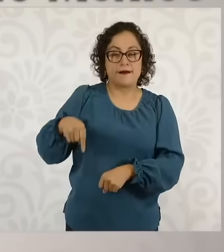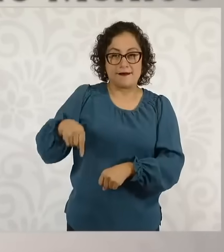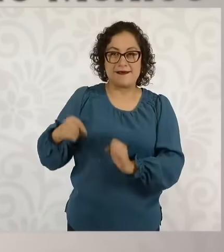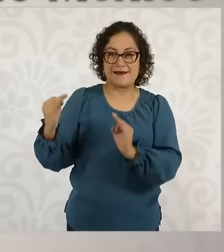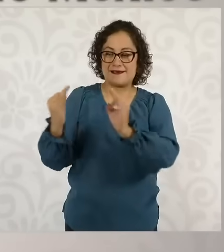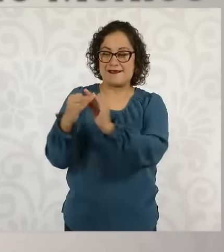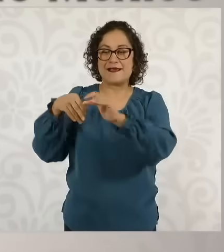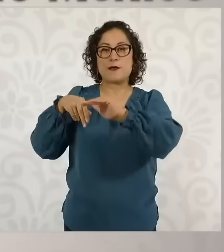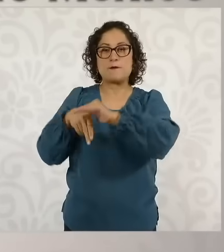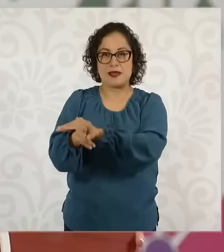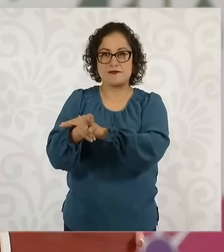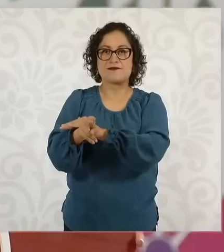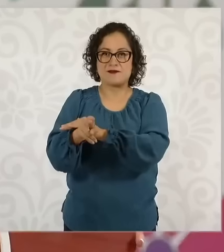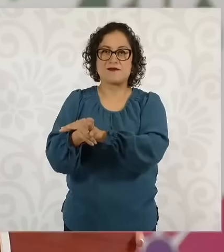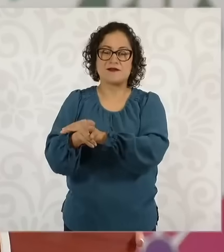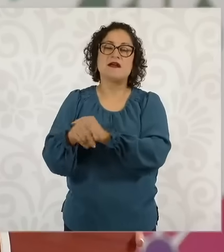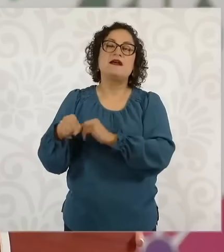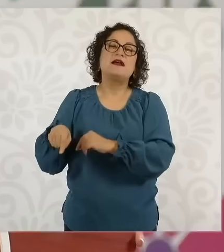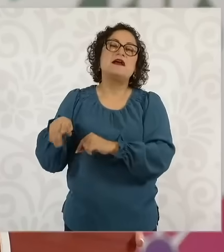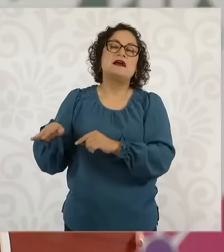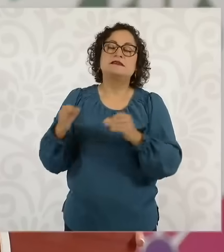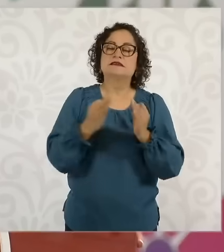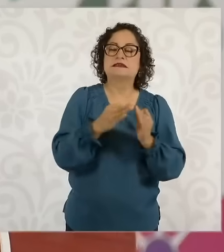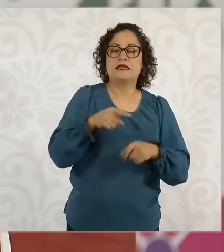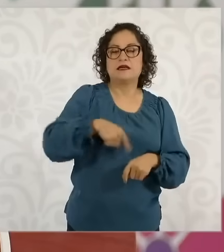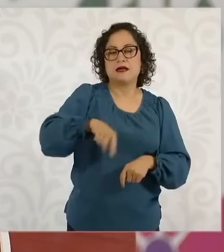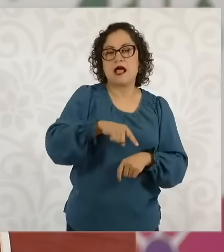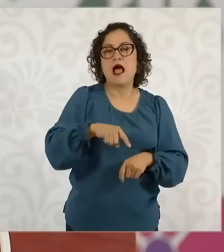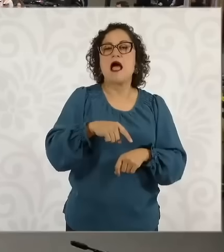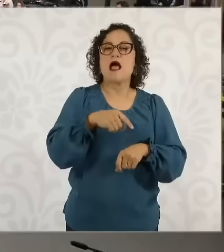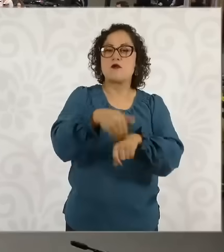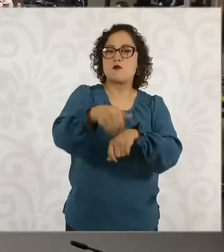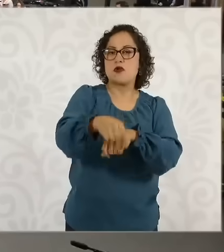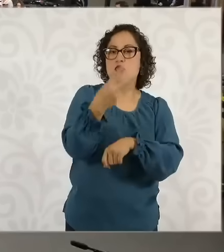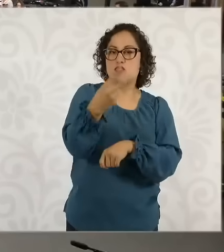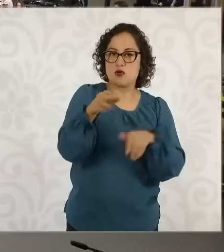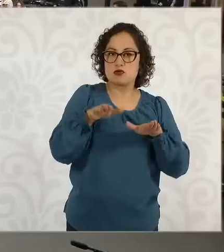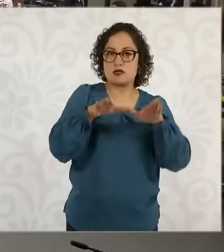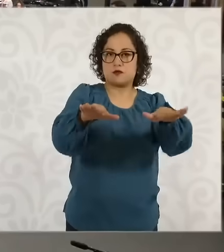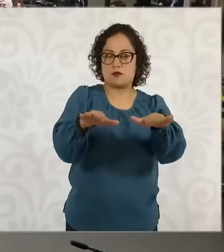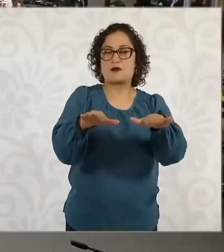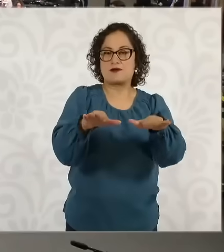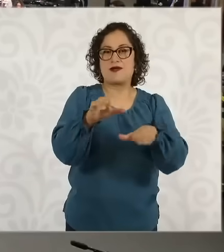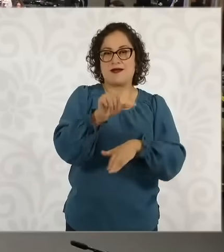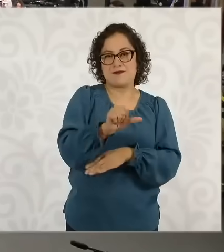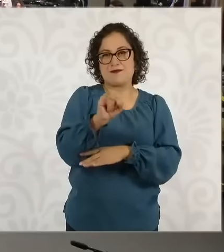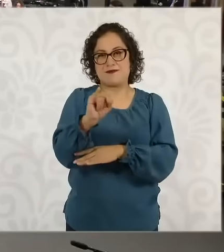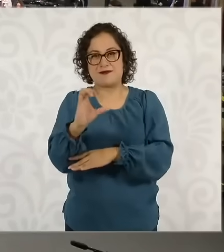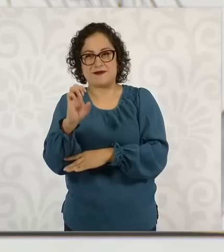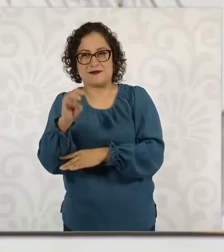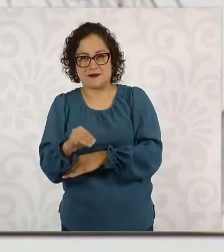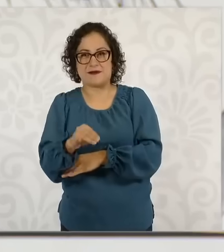no estuvo muy bien construida que digamos, eh, porque eh es una zona de hundimientos del suelo